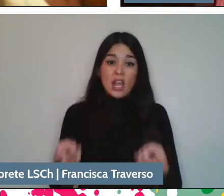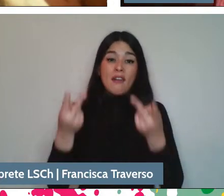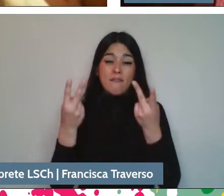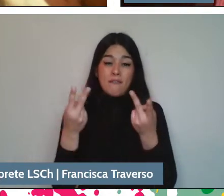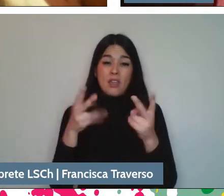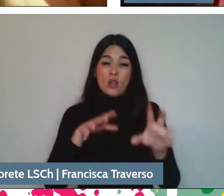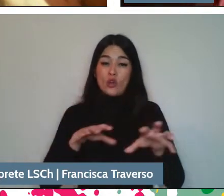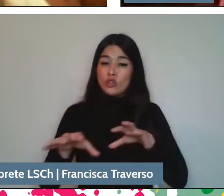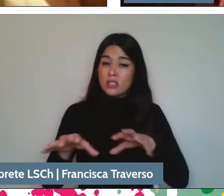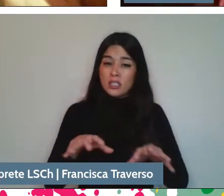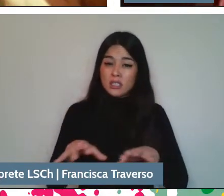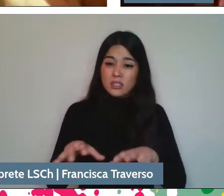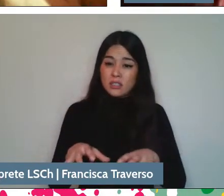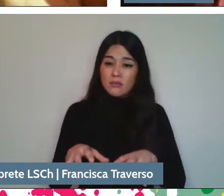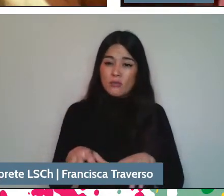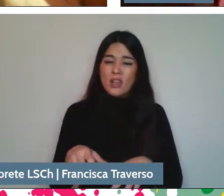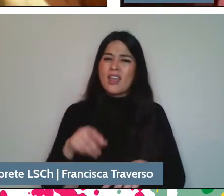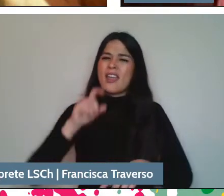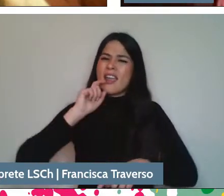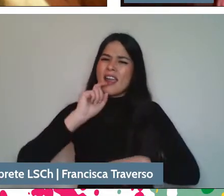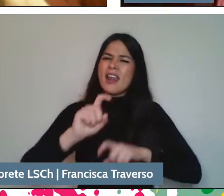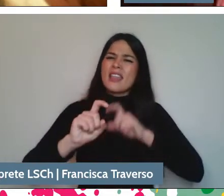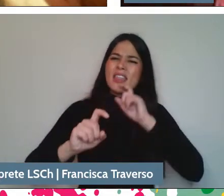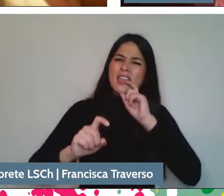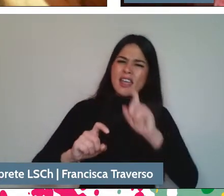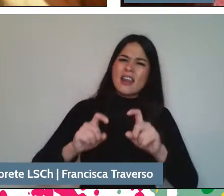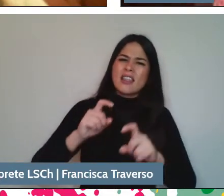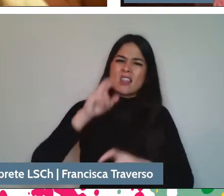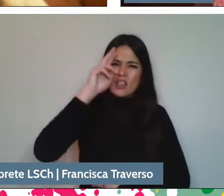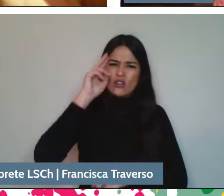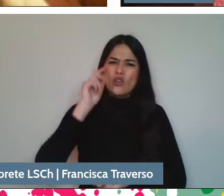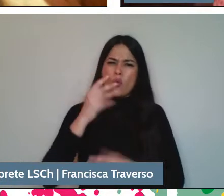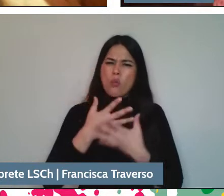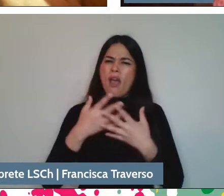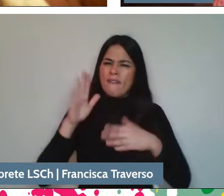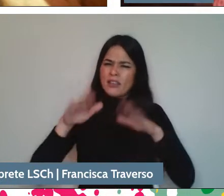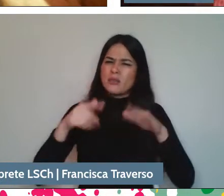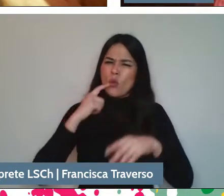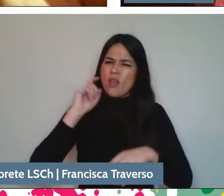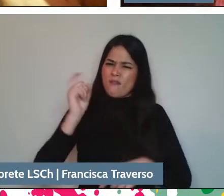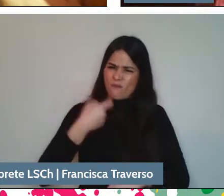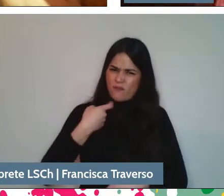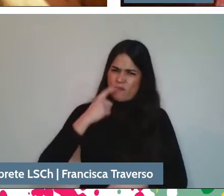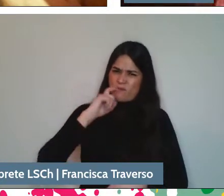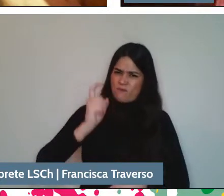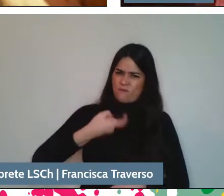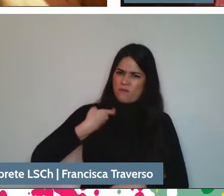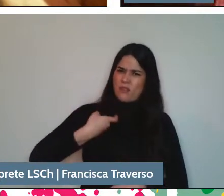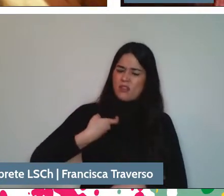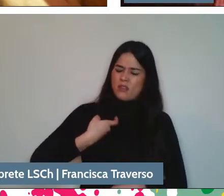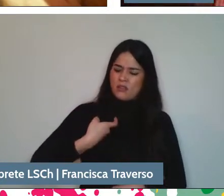porque por más autocrítica, y siempre he sido violentamente autocrítica, siempre supe que ciertas cosas,